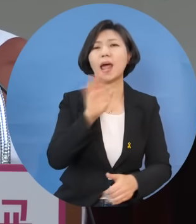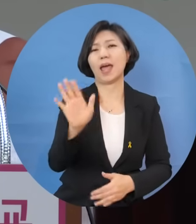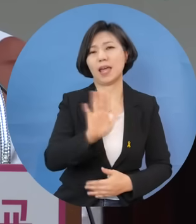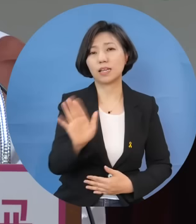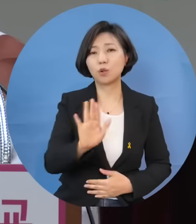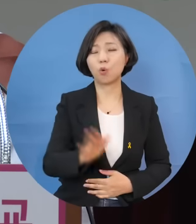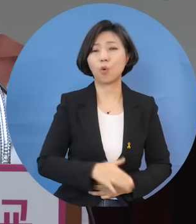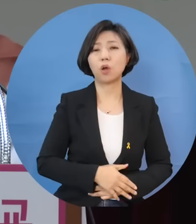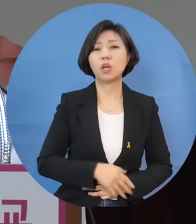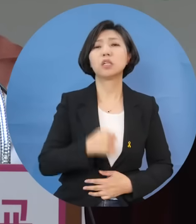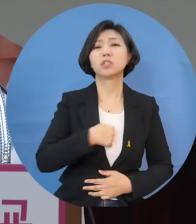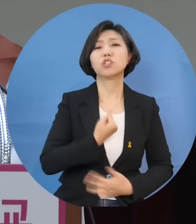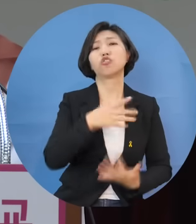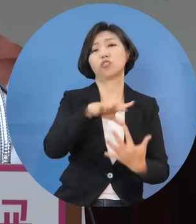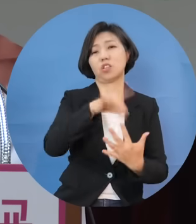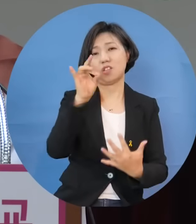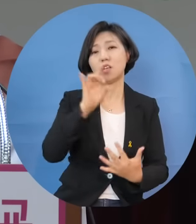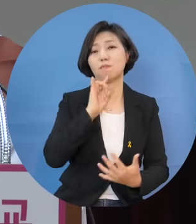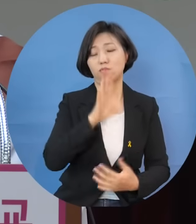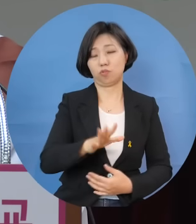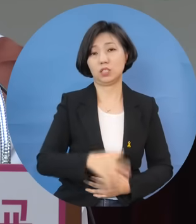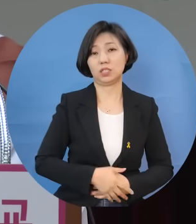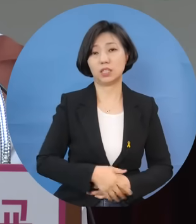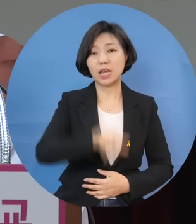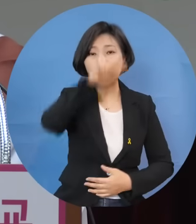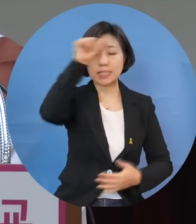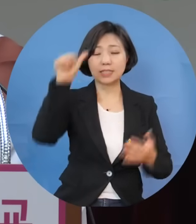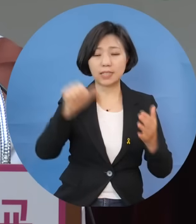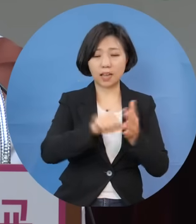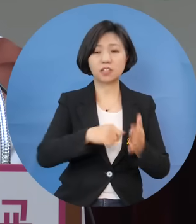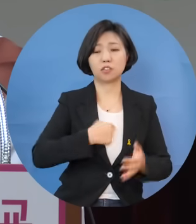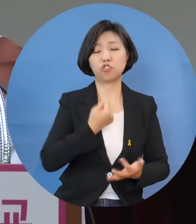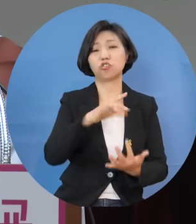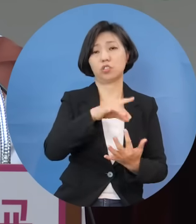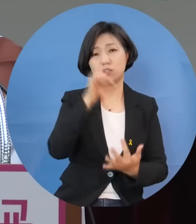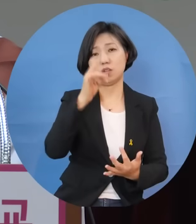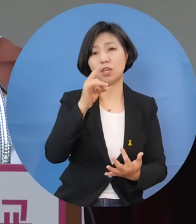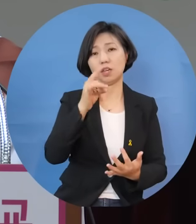그것은 '본인의 선택이다' 당신의 인생은 당신이 선택해라.